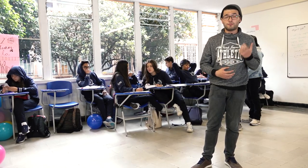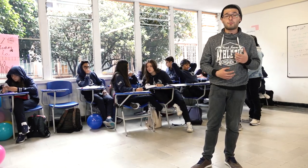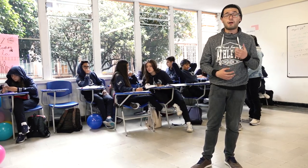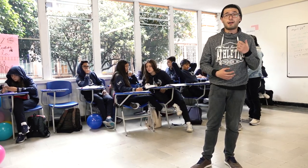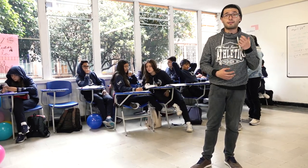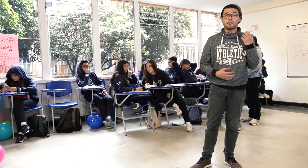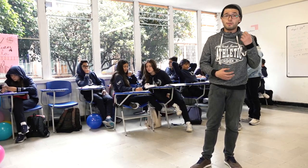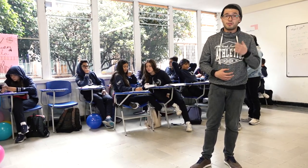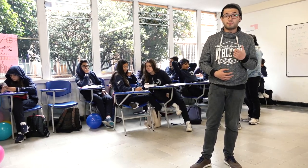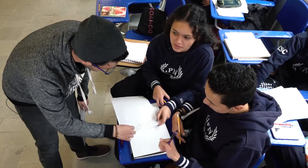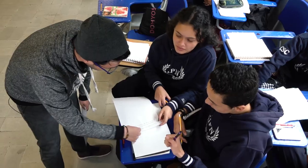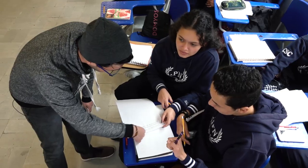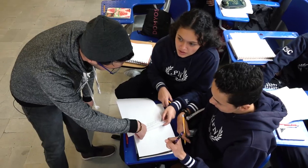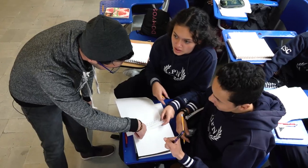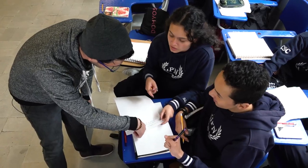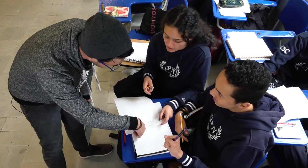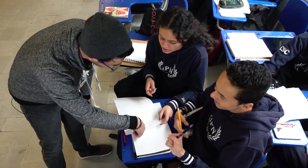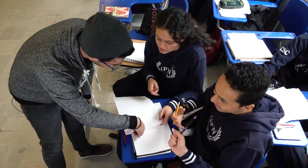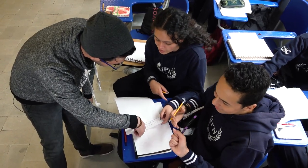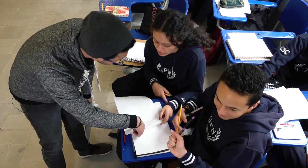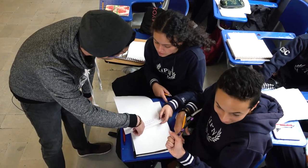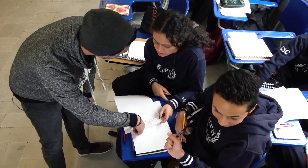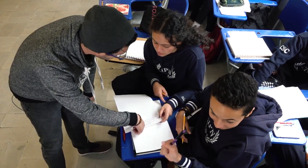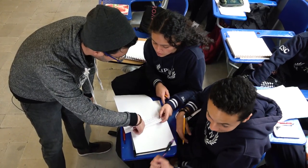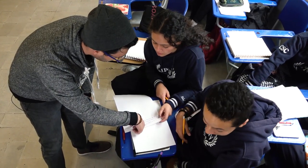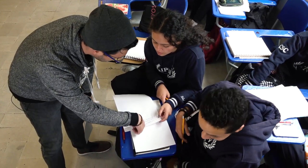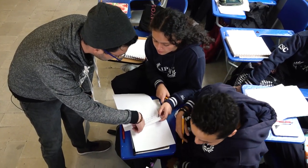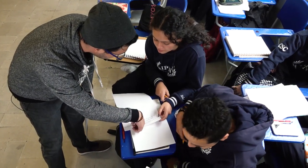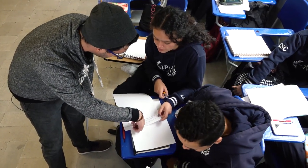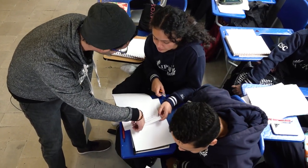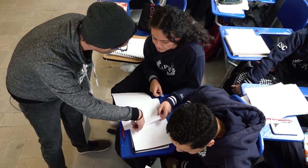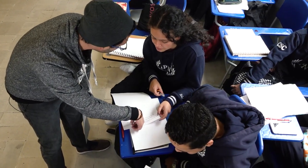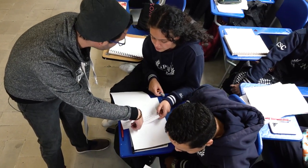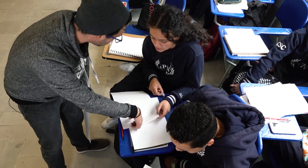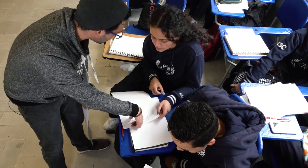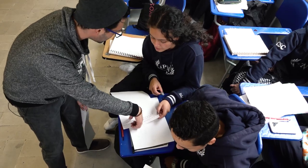transformar mis pensamientos en echos y mas que todo en un proyecto de investigación.<